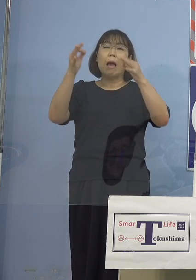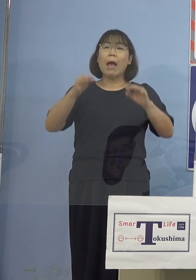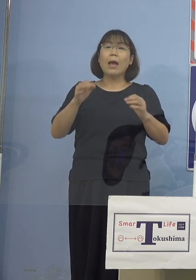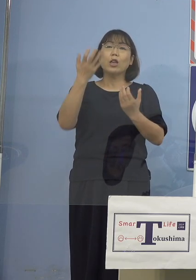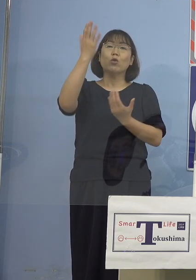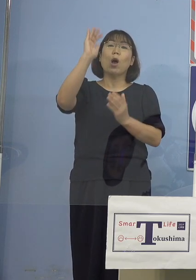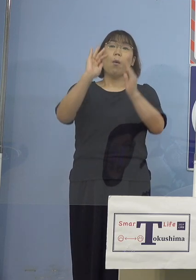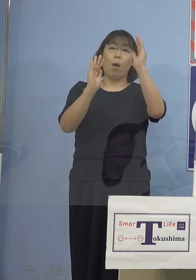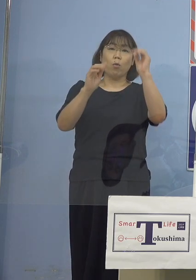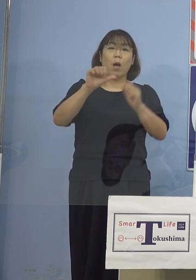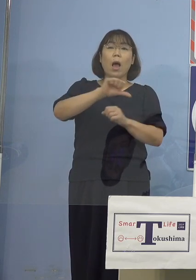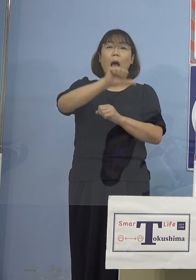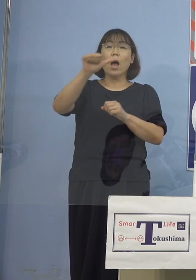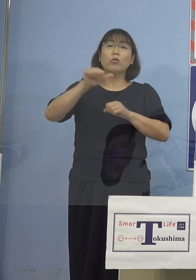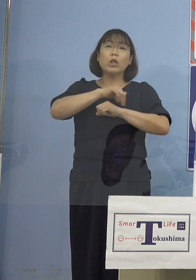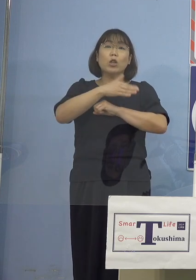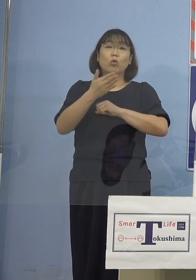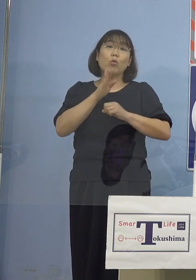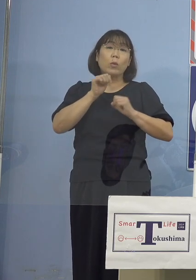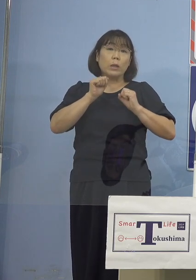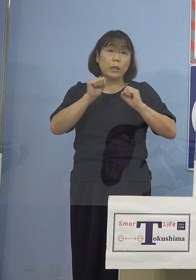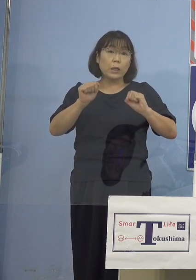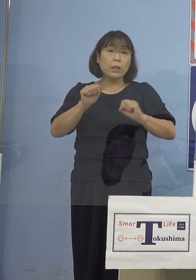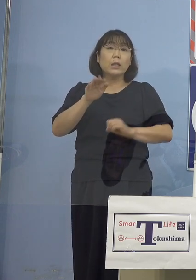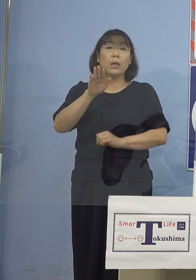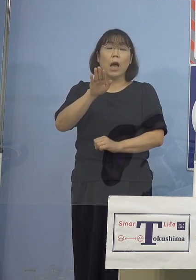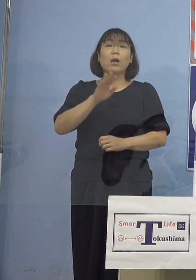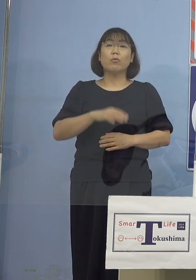「アスティとくしま」で 実施しているものでありますが